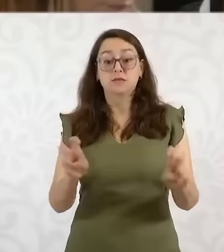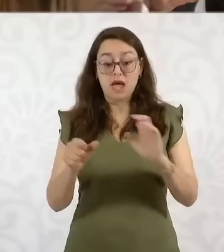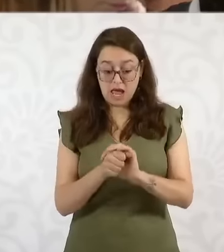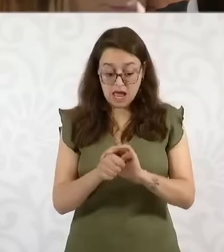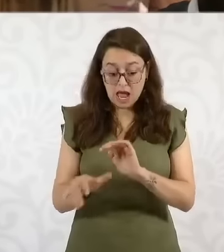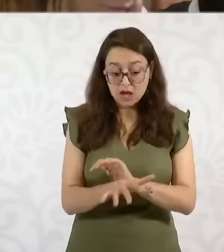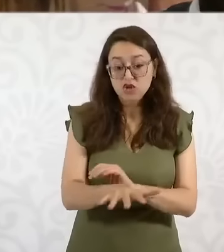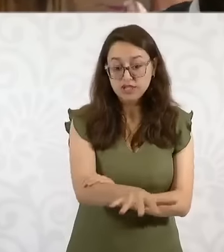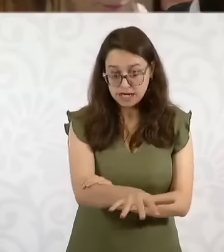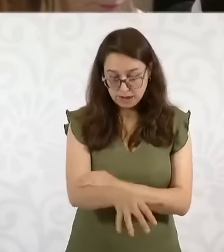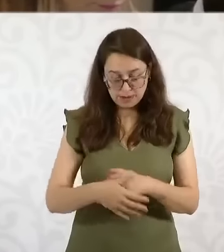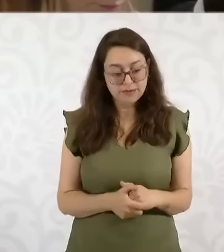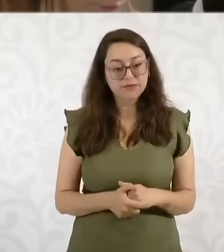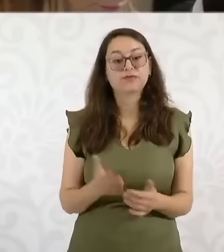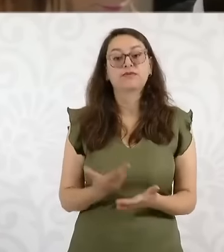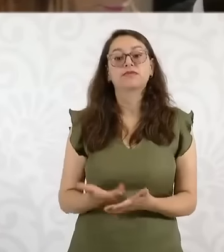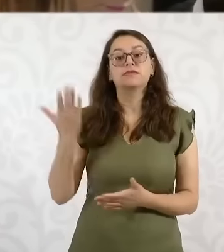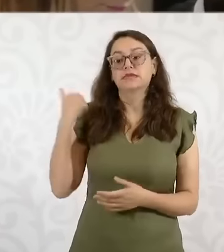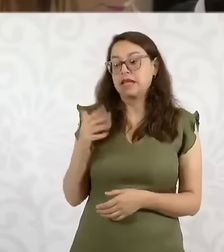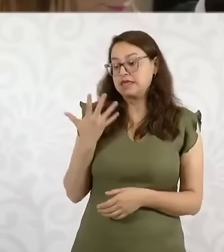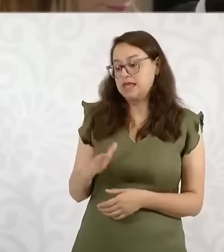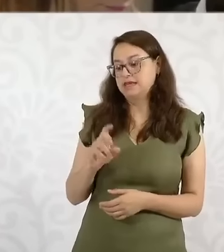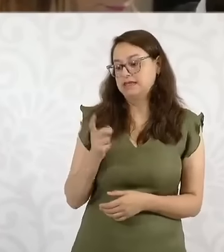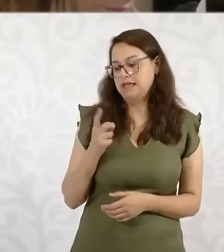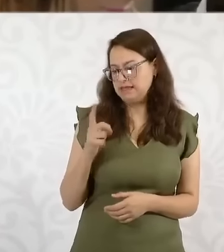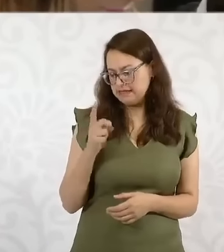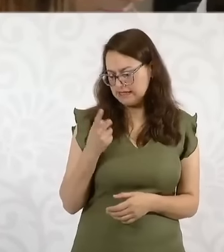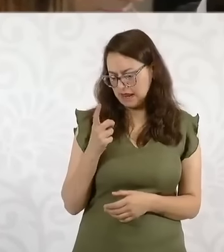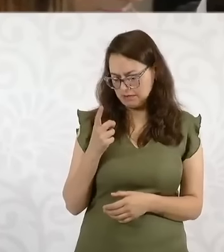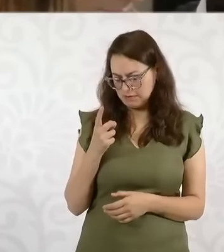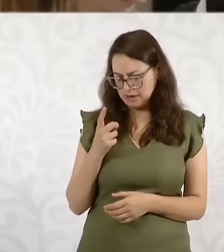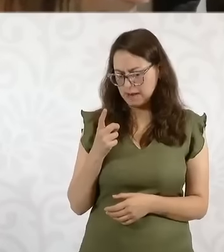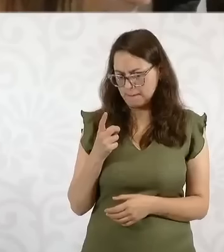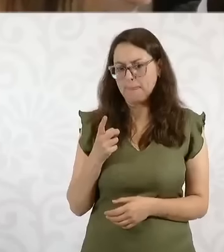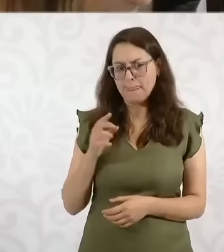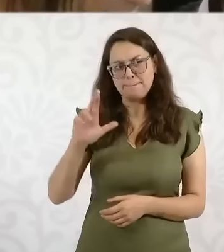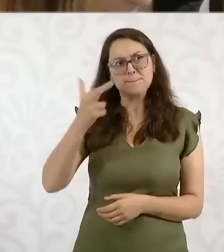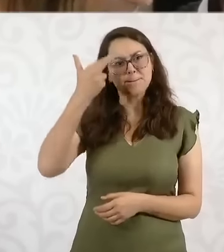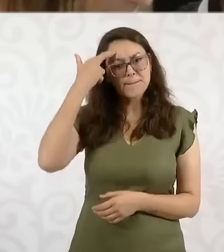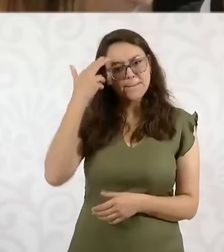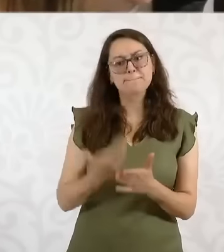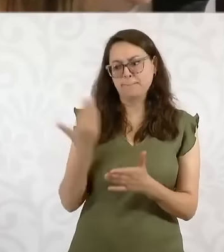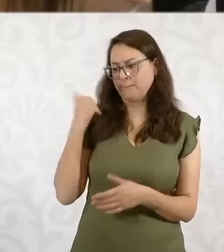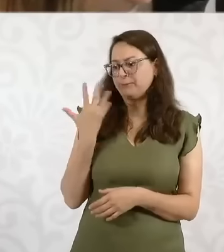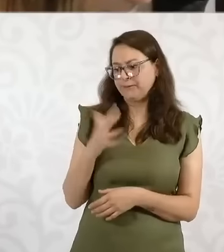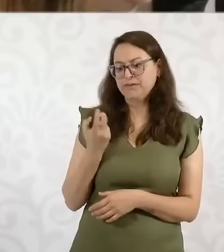Eh, desde diciembre, si no mal recuerdo, se había hablado para ver la posibilidad de esto que